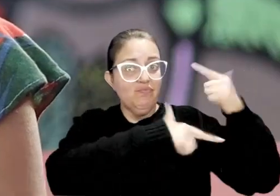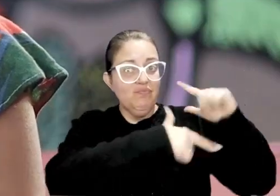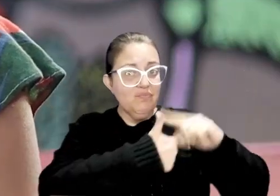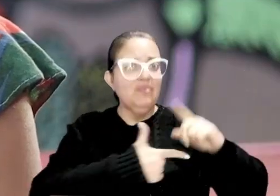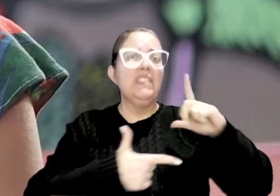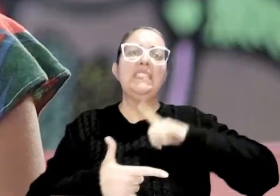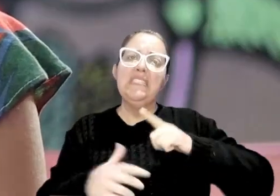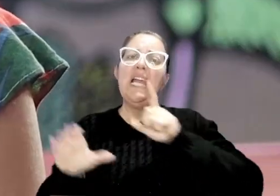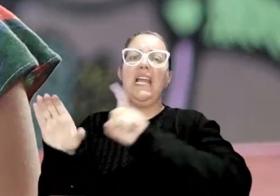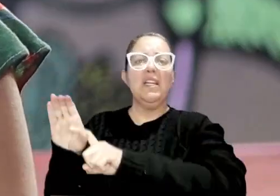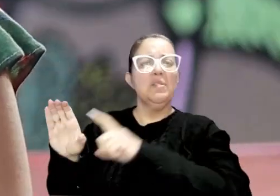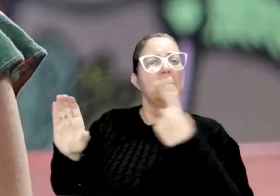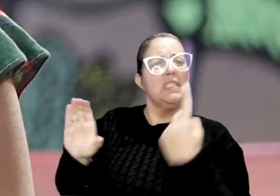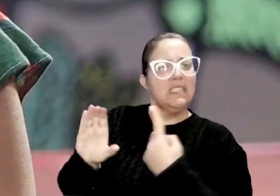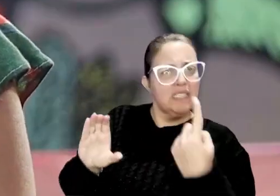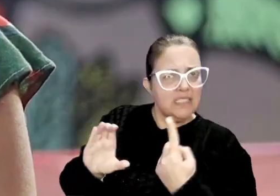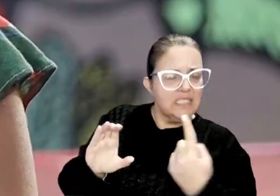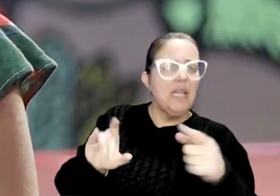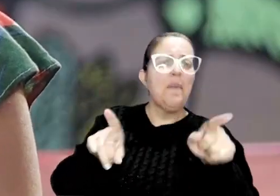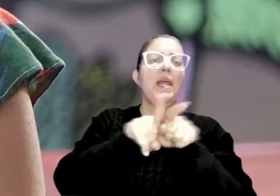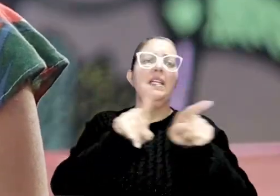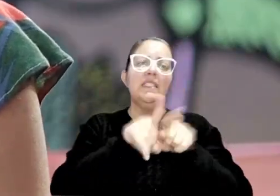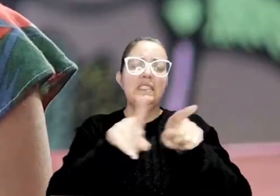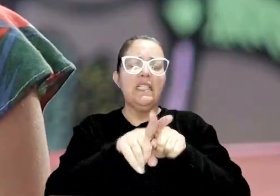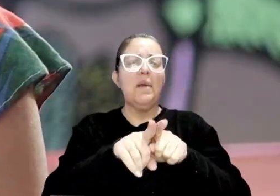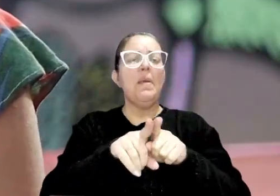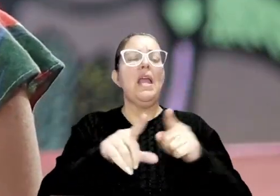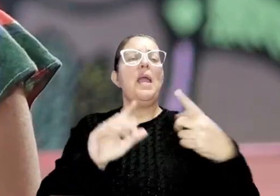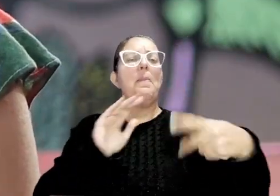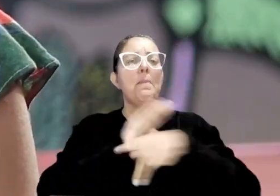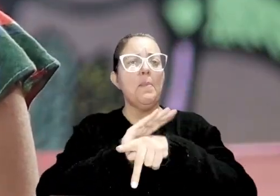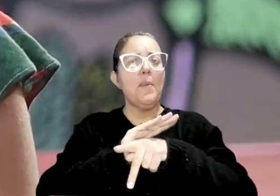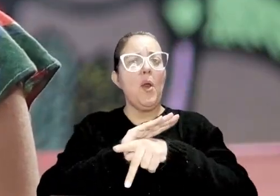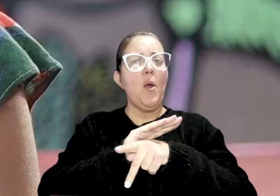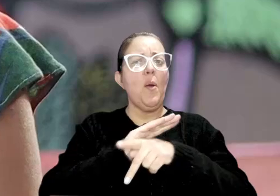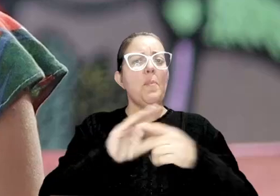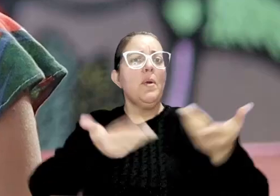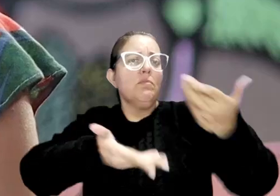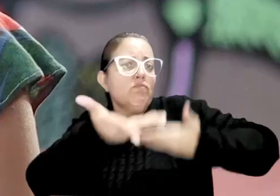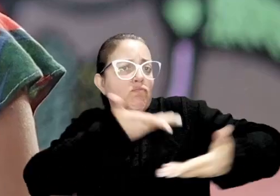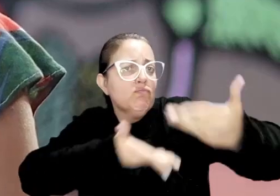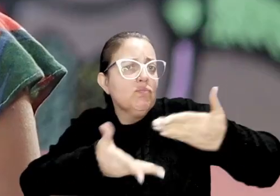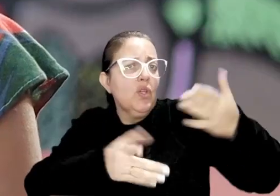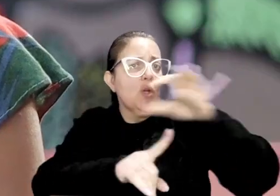ambiental com a sociedade em geral mas a justiça ambiental e a ideia de Equidade ambiental ela ela